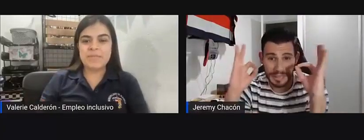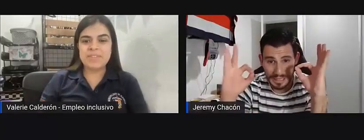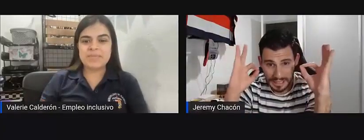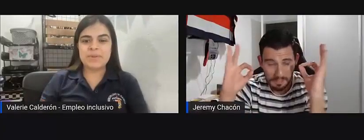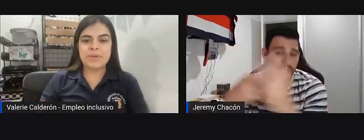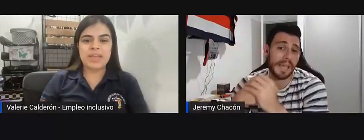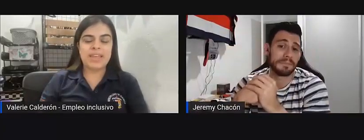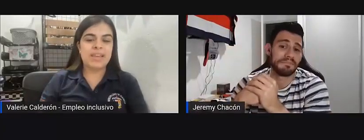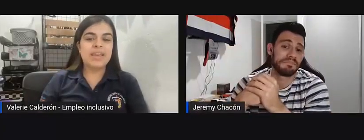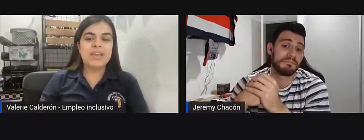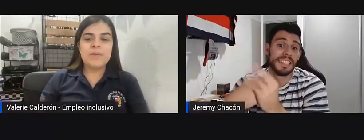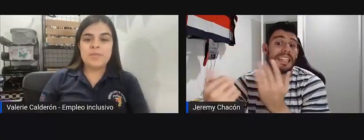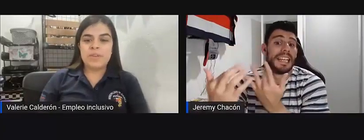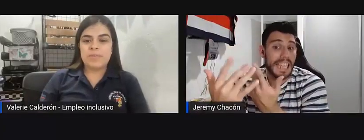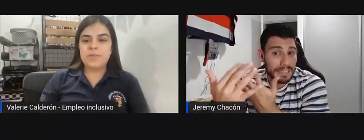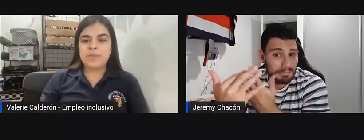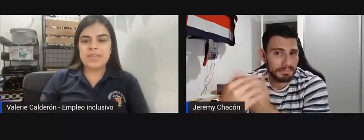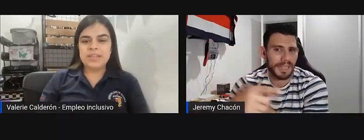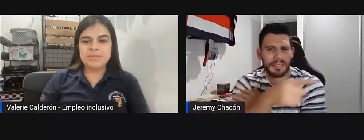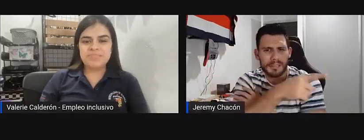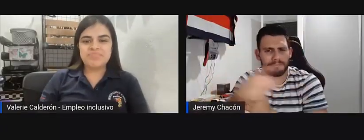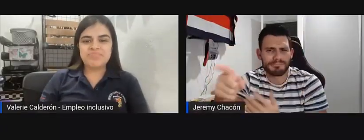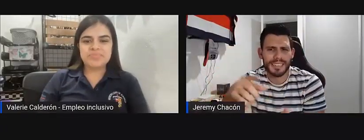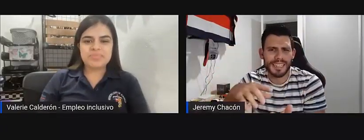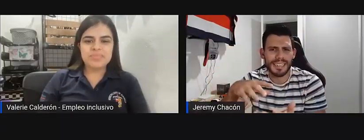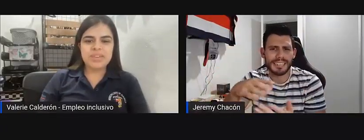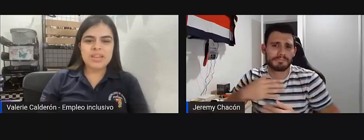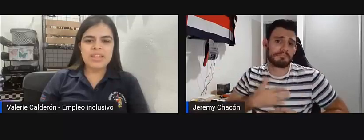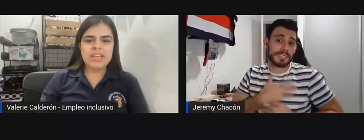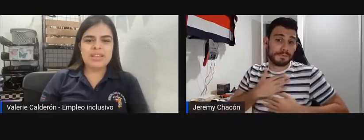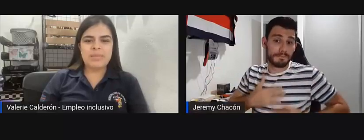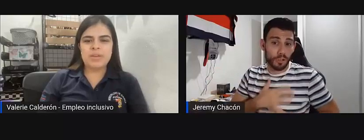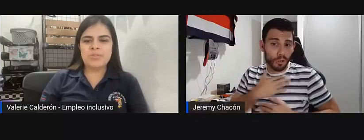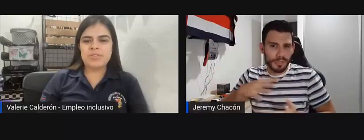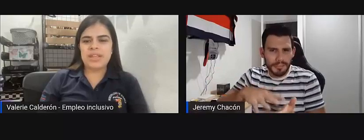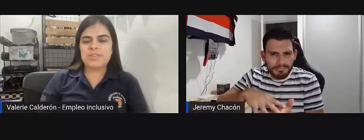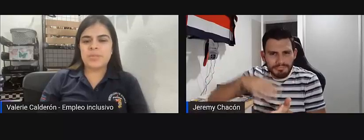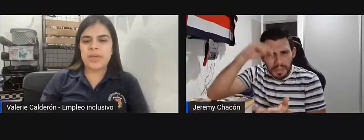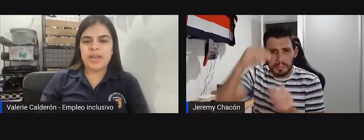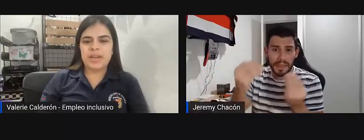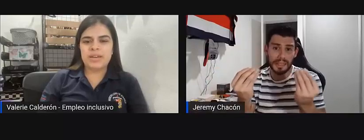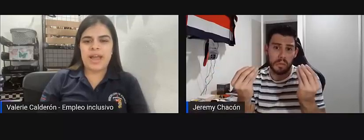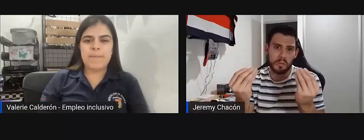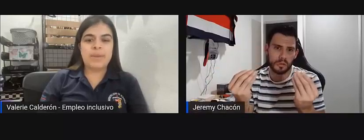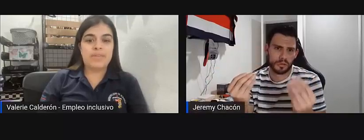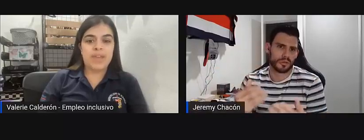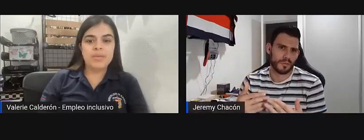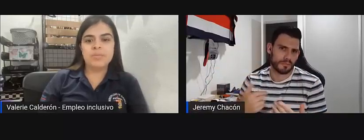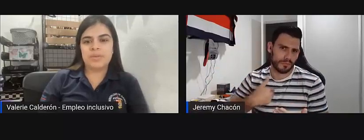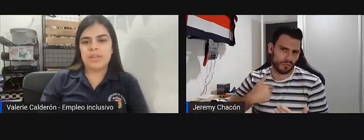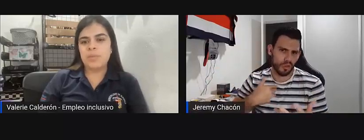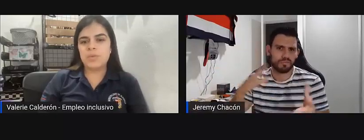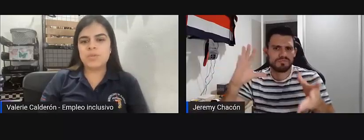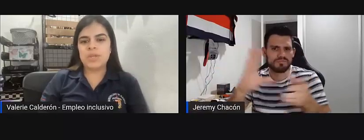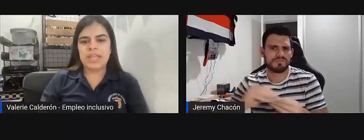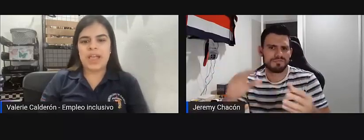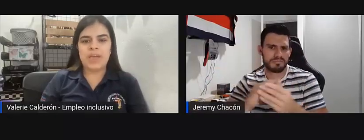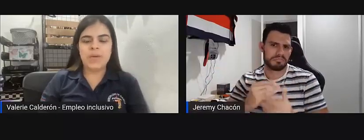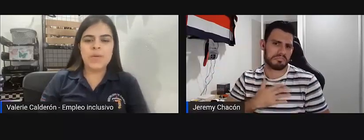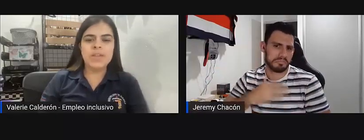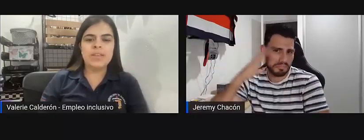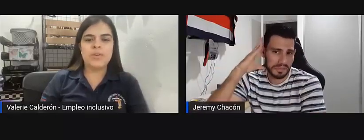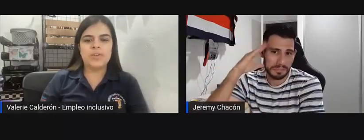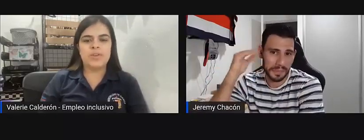Espero que disfruten y que también ustedes puedan aprender verdad mucho el día de hoy de lo que yo